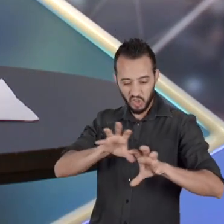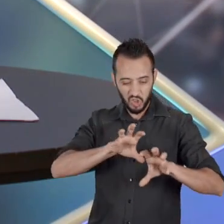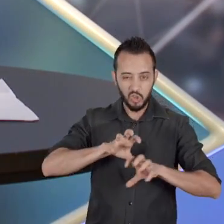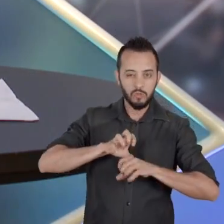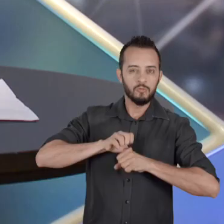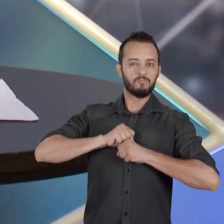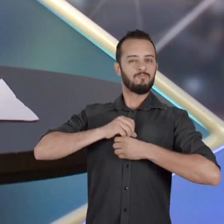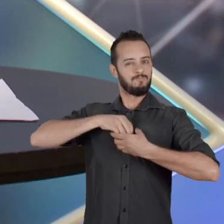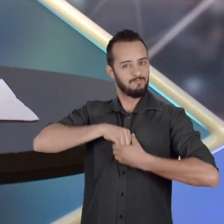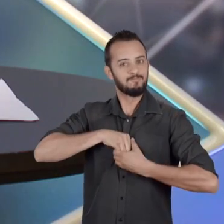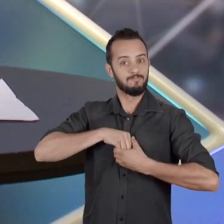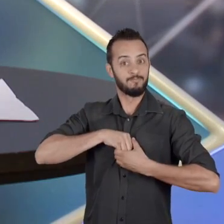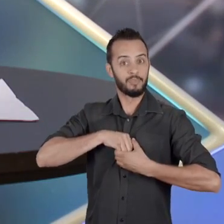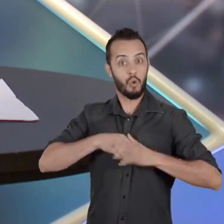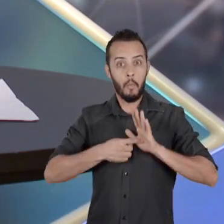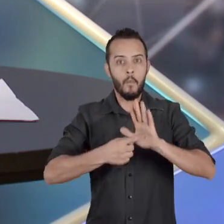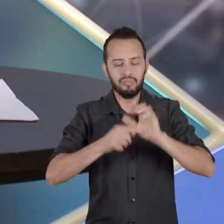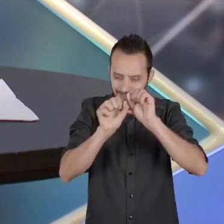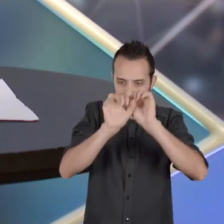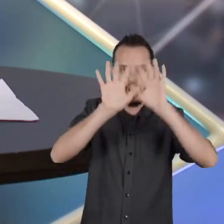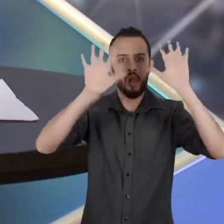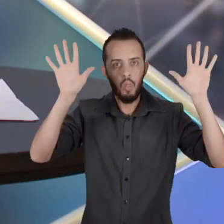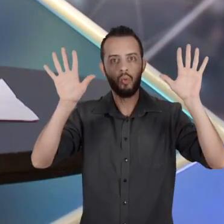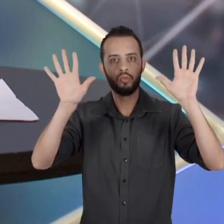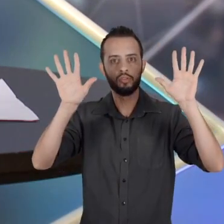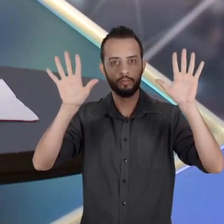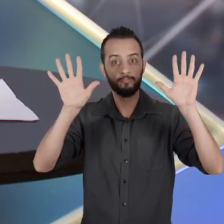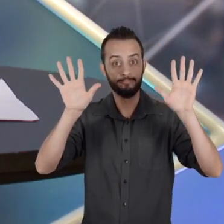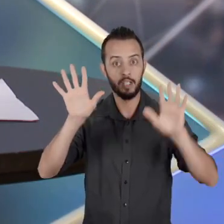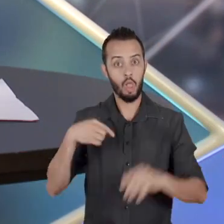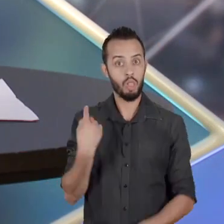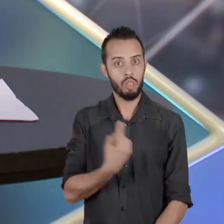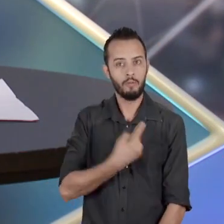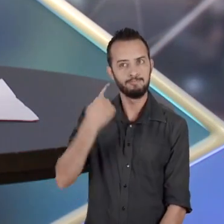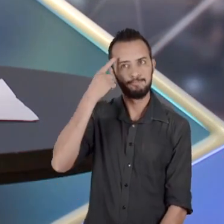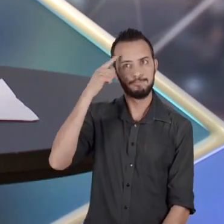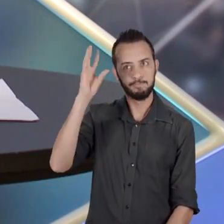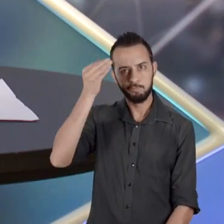venham à luz e a gente entenda que essas questões dizem respeito